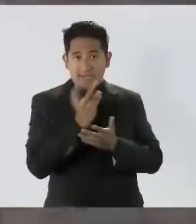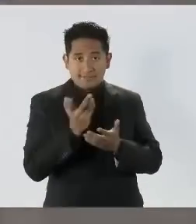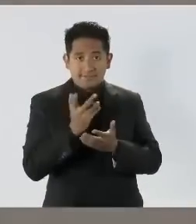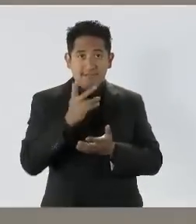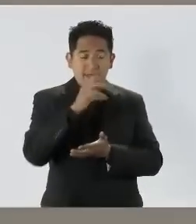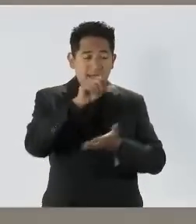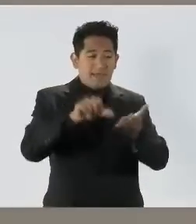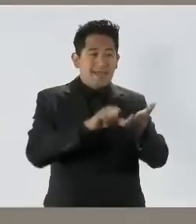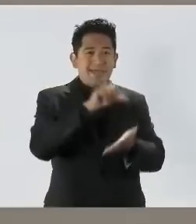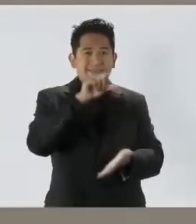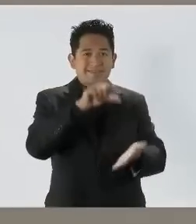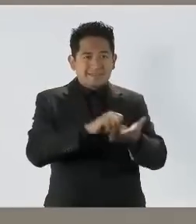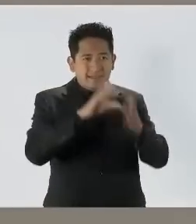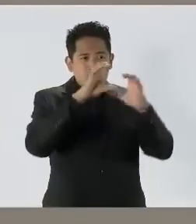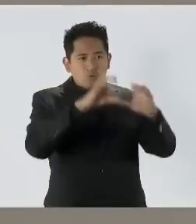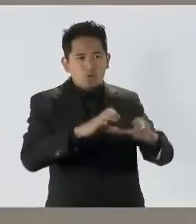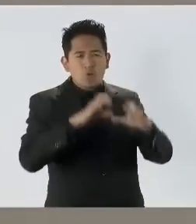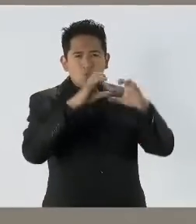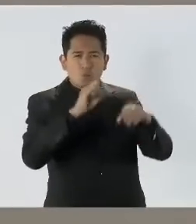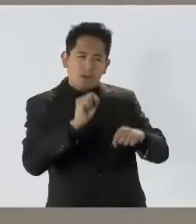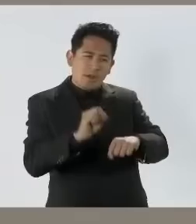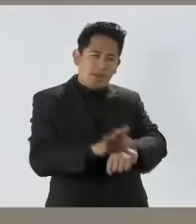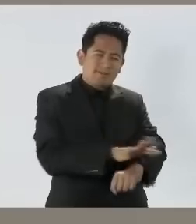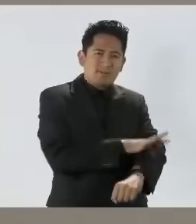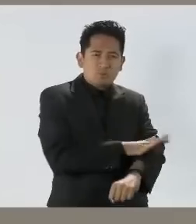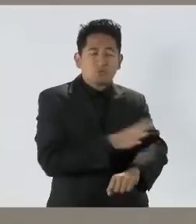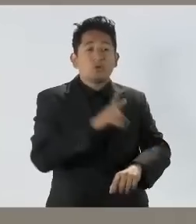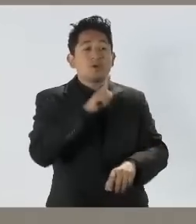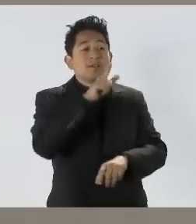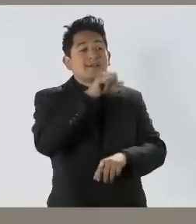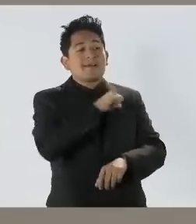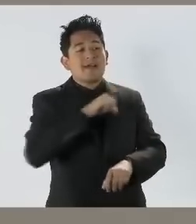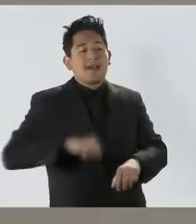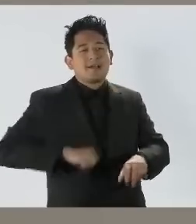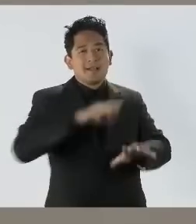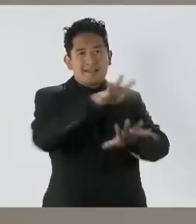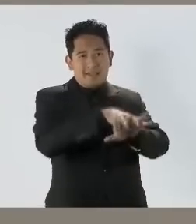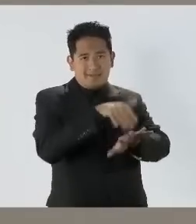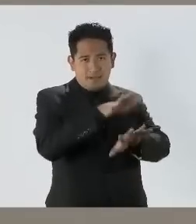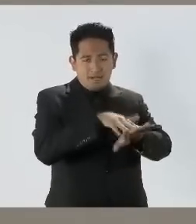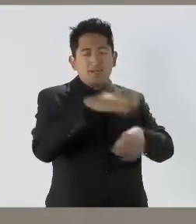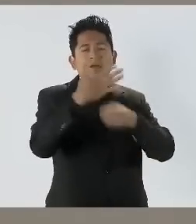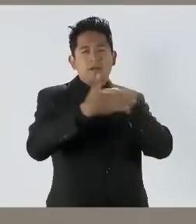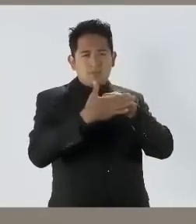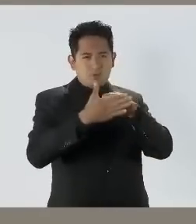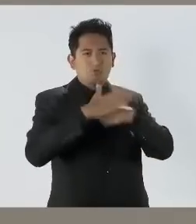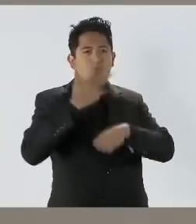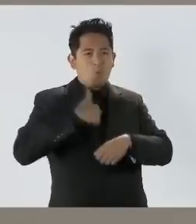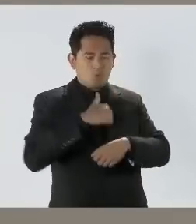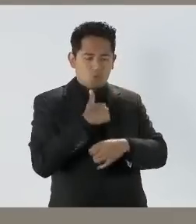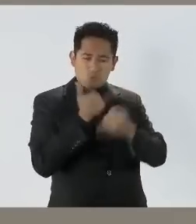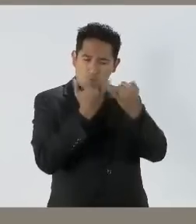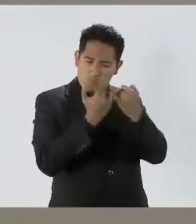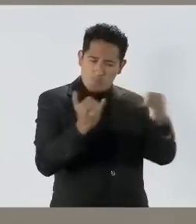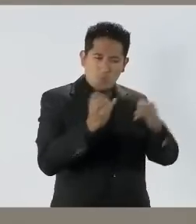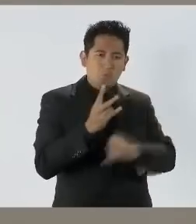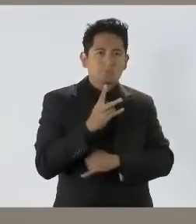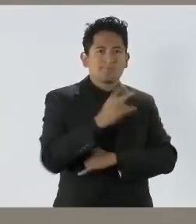de Cuidado de las emociones en Tlalpan que en estos días iremos a inaugurar en la capital de